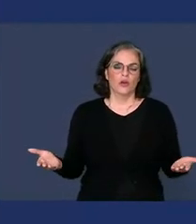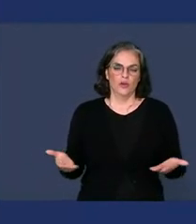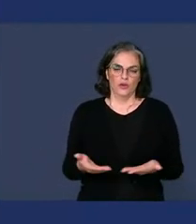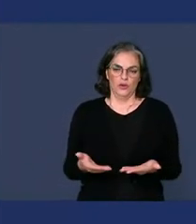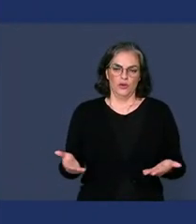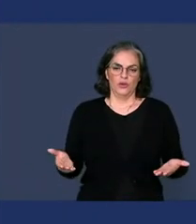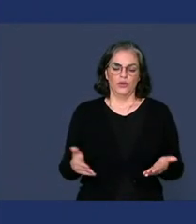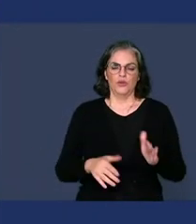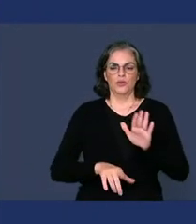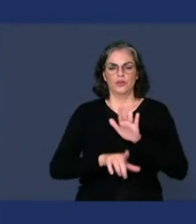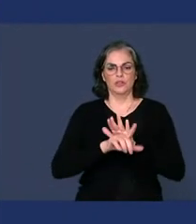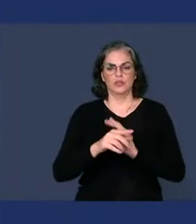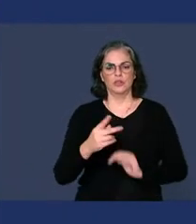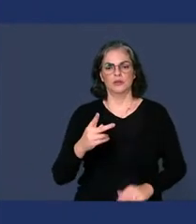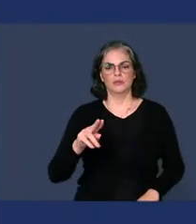OPOSIÇÃO QUER VOTAR HOJE A LEI PAULO GUSTAVO E A LEI